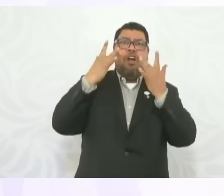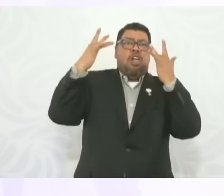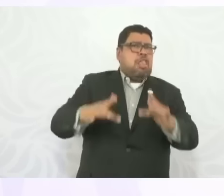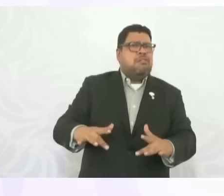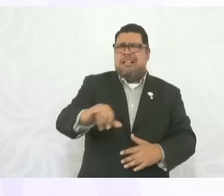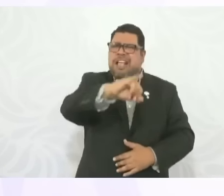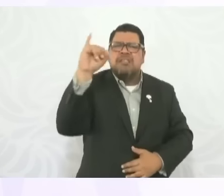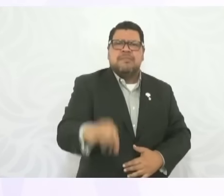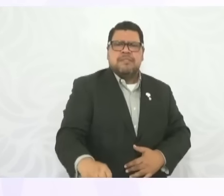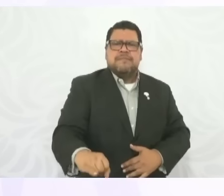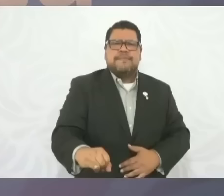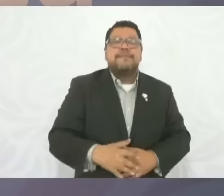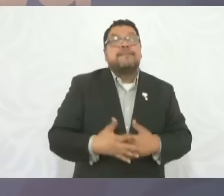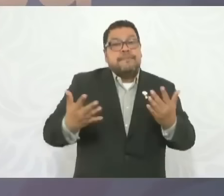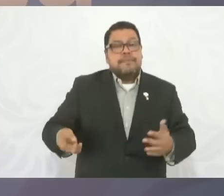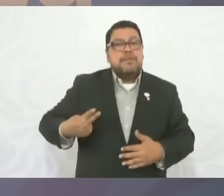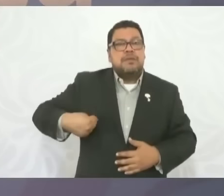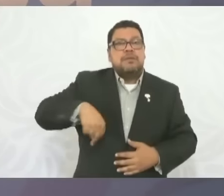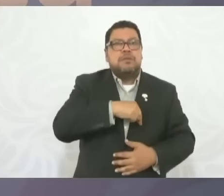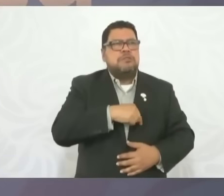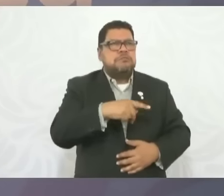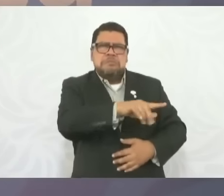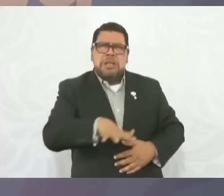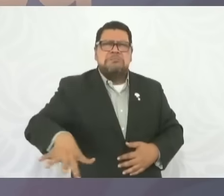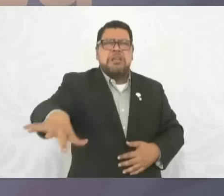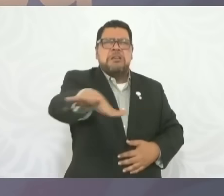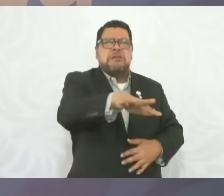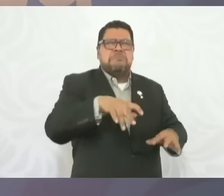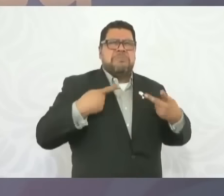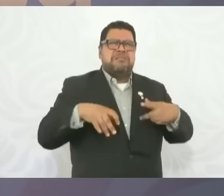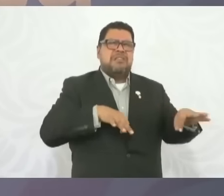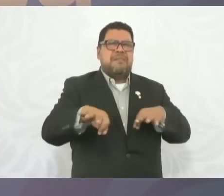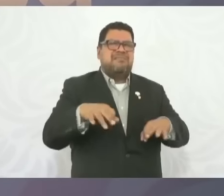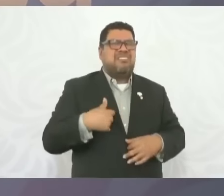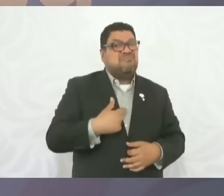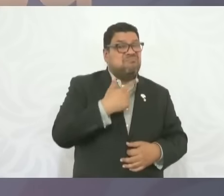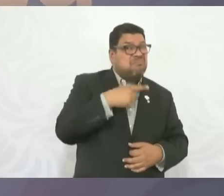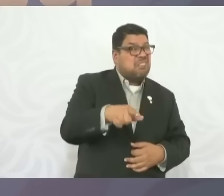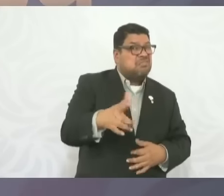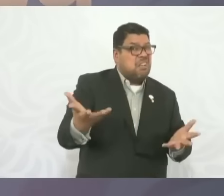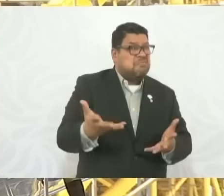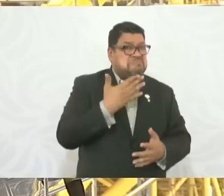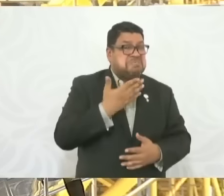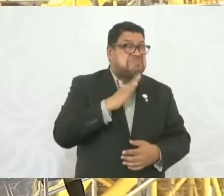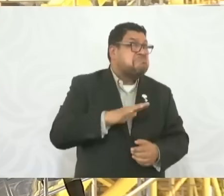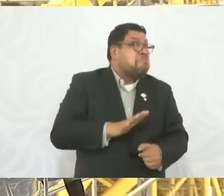que nunca más se dude de la capacidad de nuestros trabajadores y nuestros técnicos. Y mientras